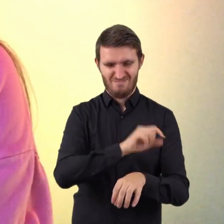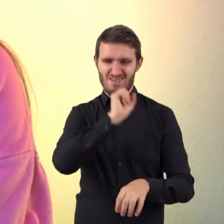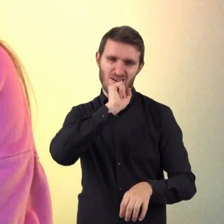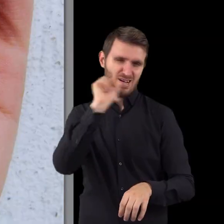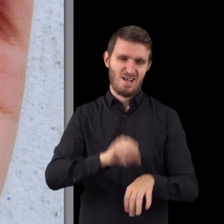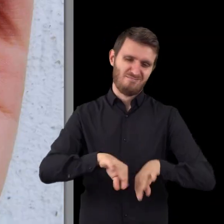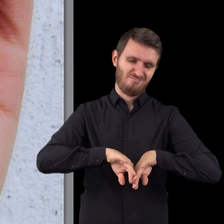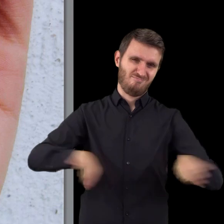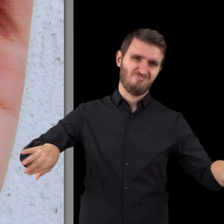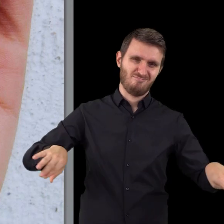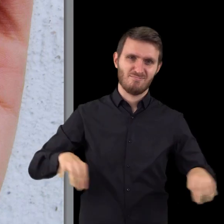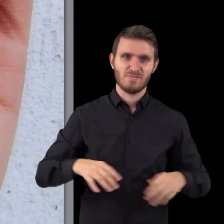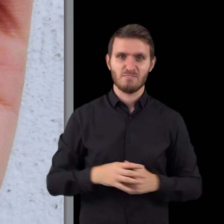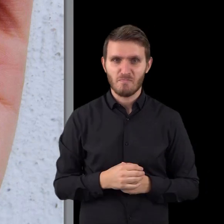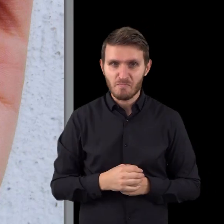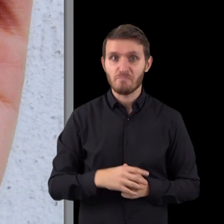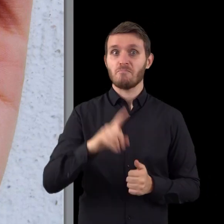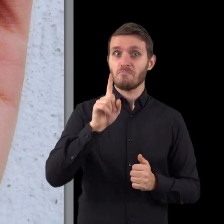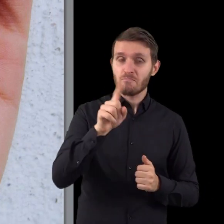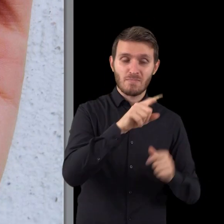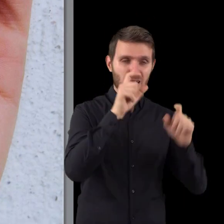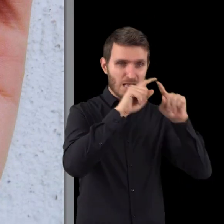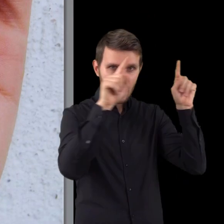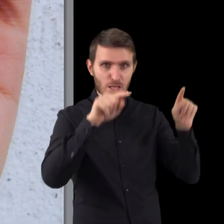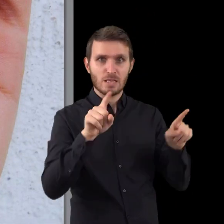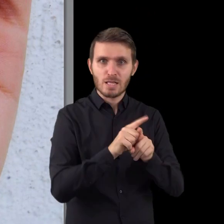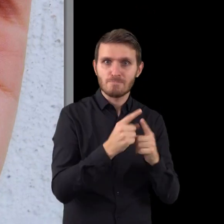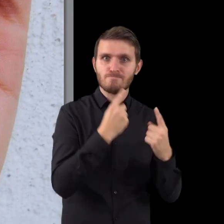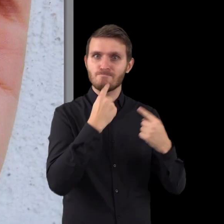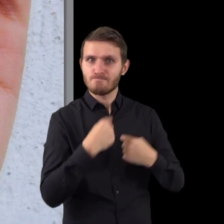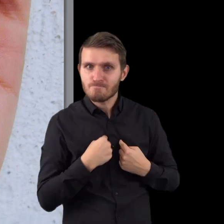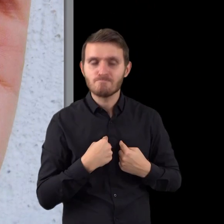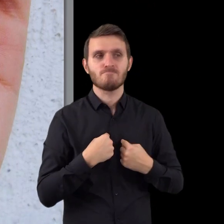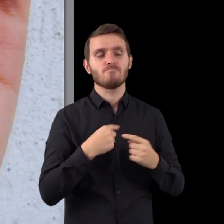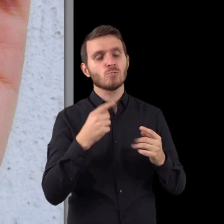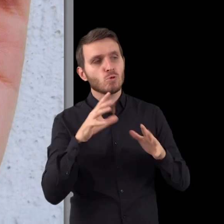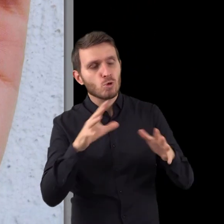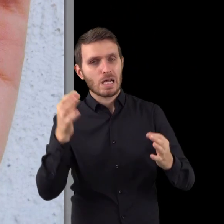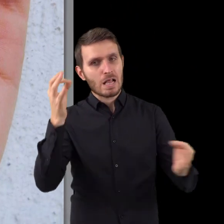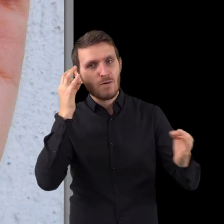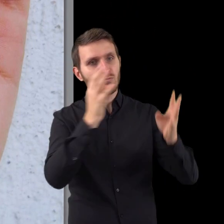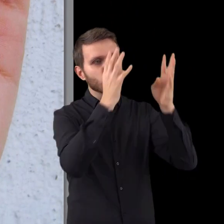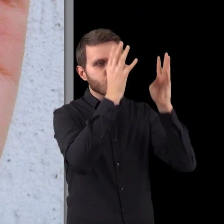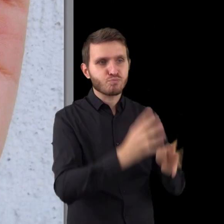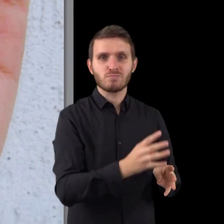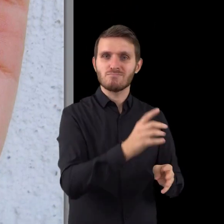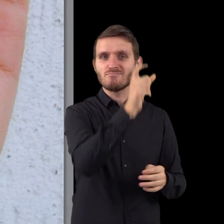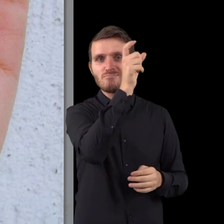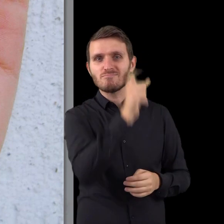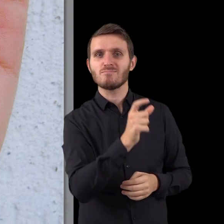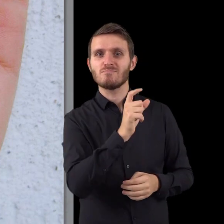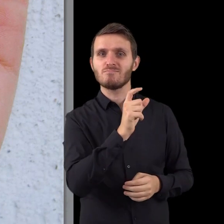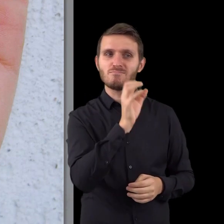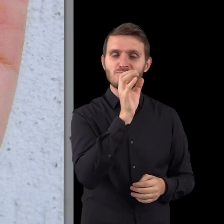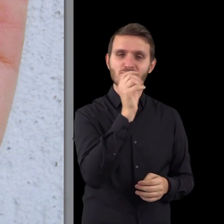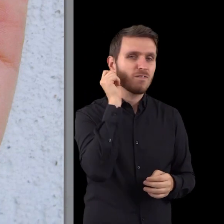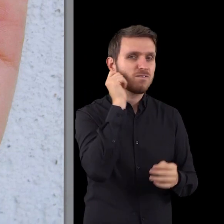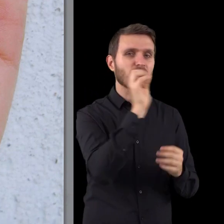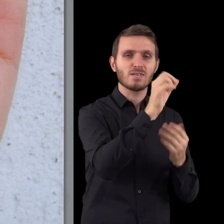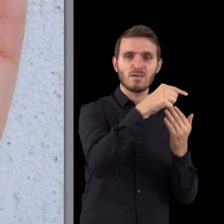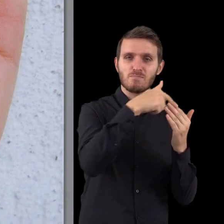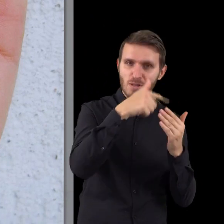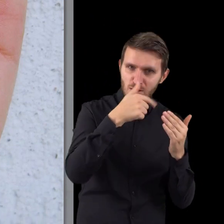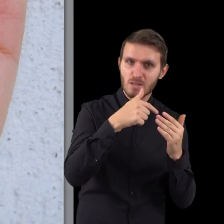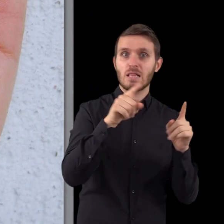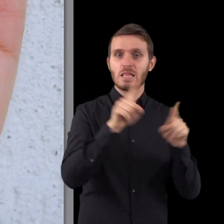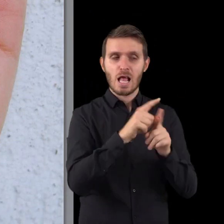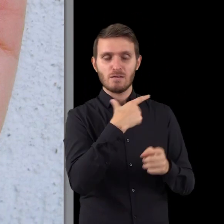Jednak zdjęcie to pozwala wyczytać wiele informacji na temat właścicielki tych paznokci i tego wisiora.